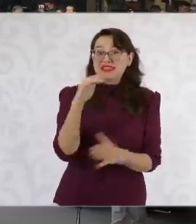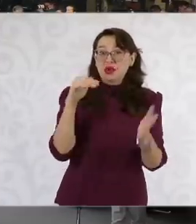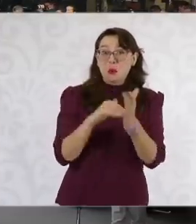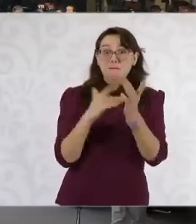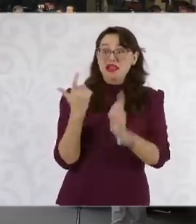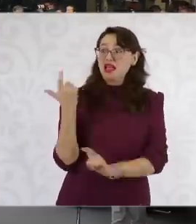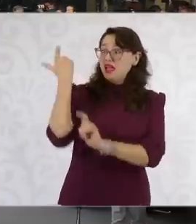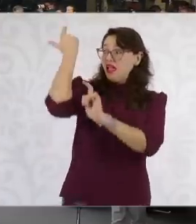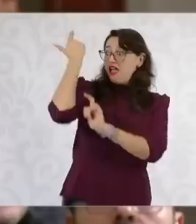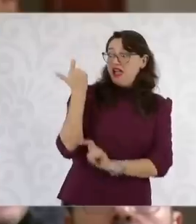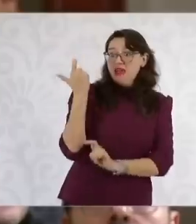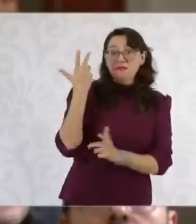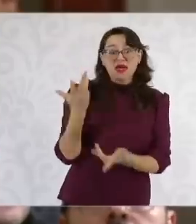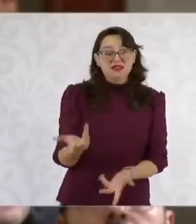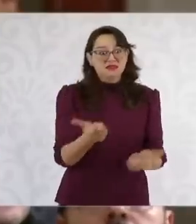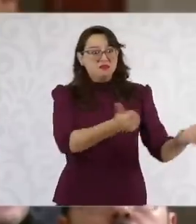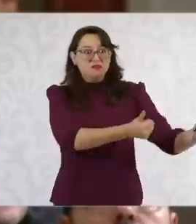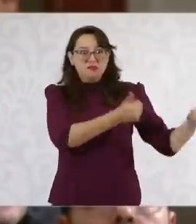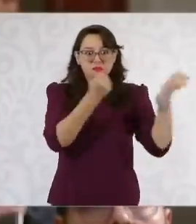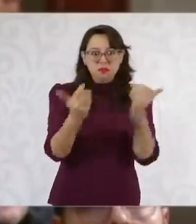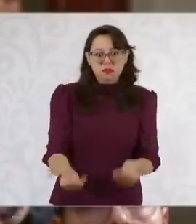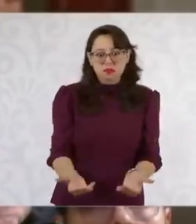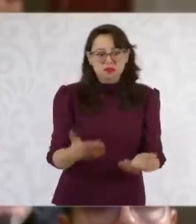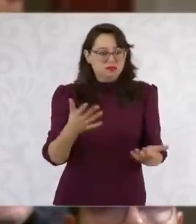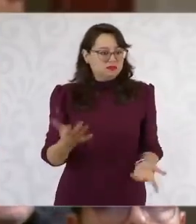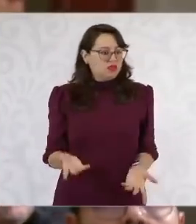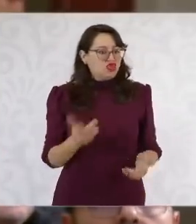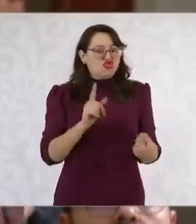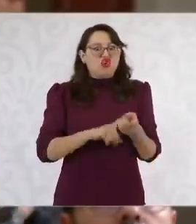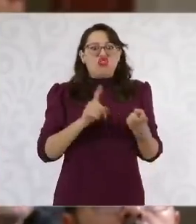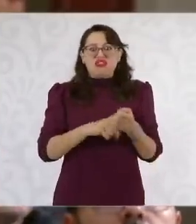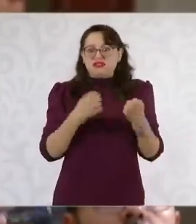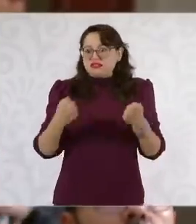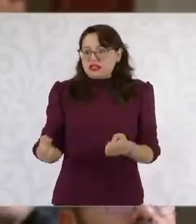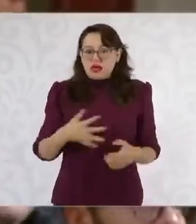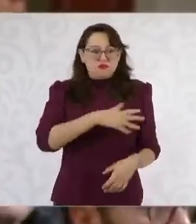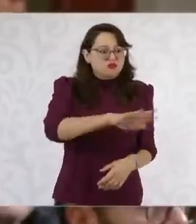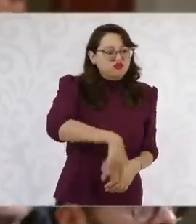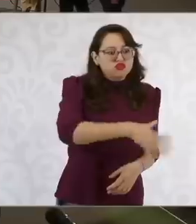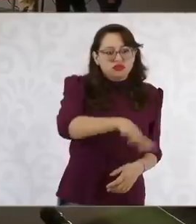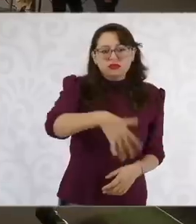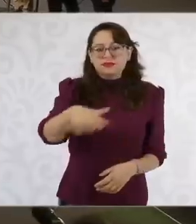la fiscalía no sé qué acciones se van a tomar para fortalecer esta déjeme usted explicarle